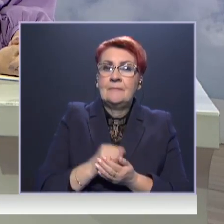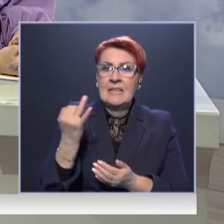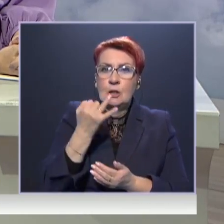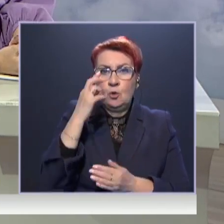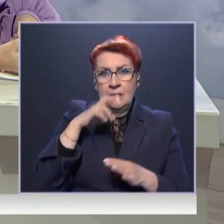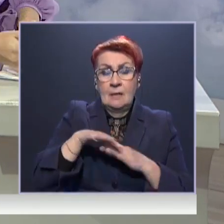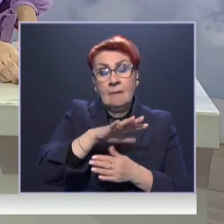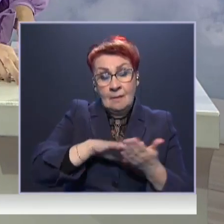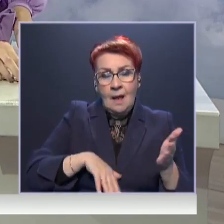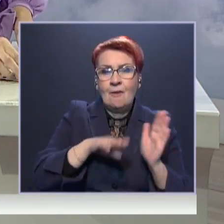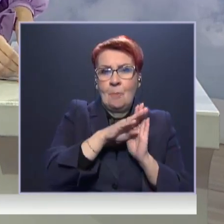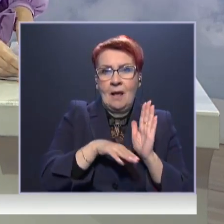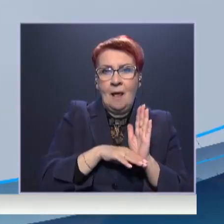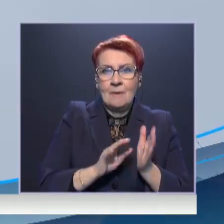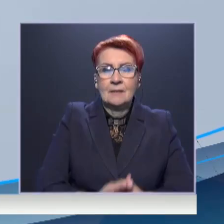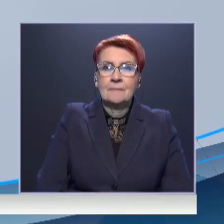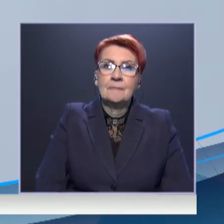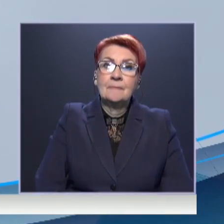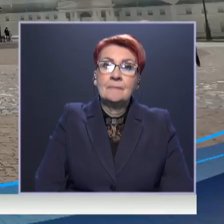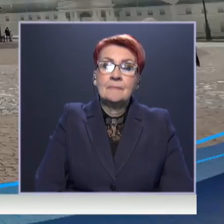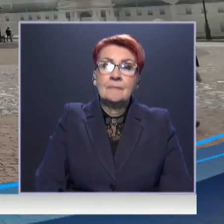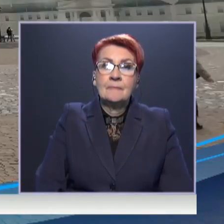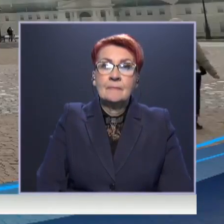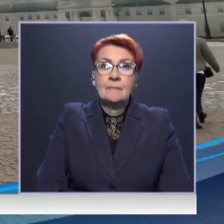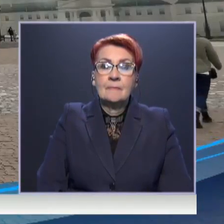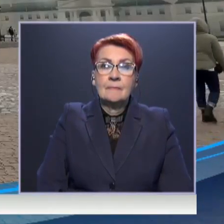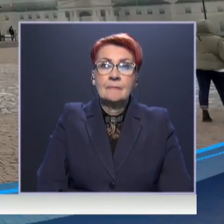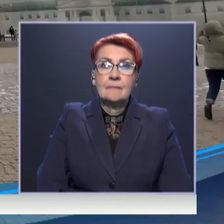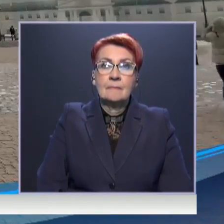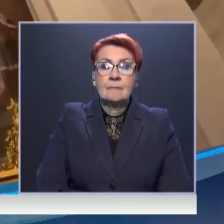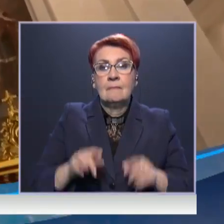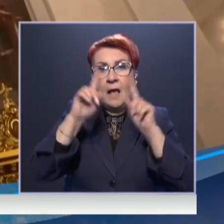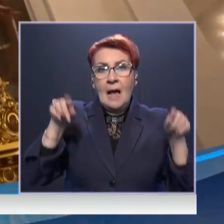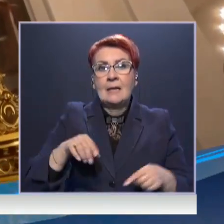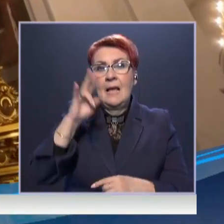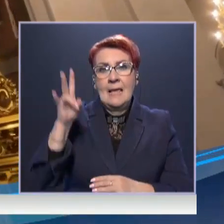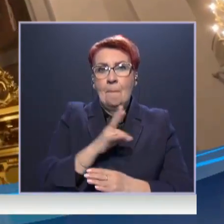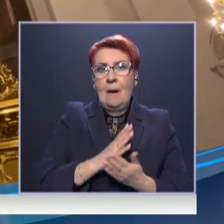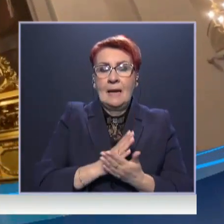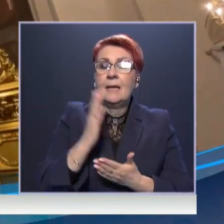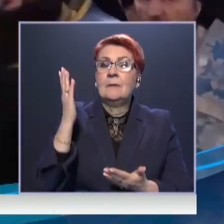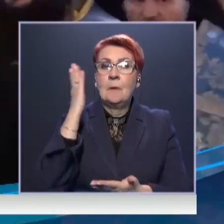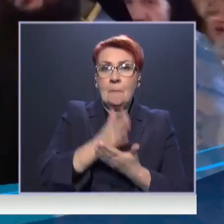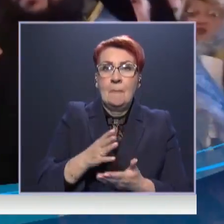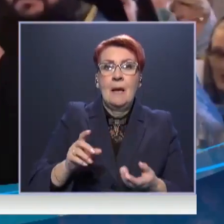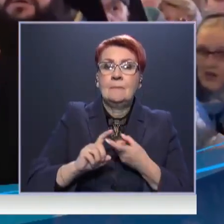Далее в программе карты епархии выйдем напрямую связь с Казанью и узнаем